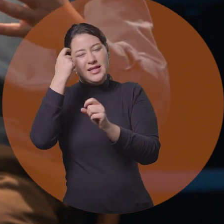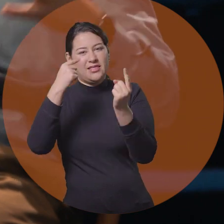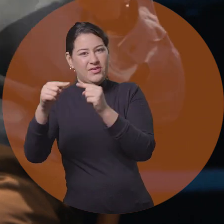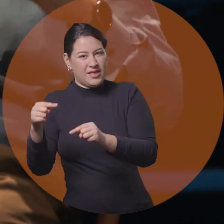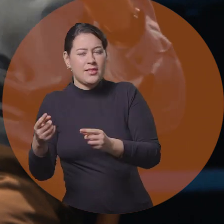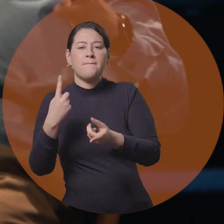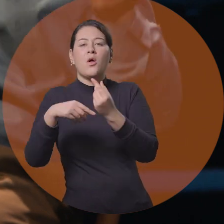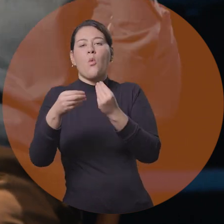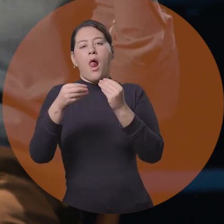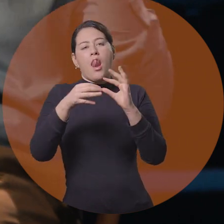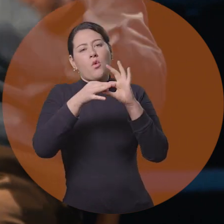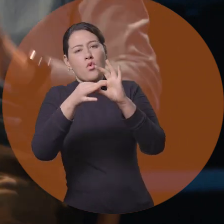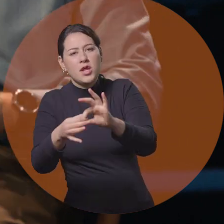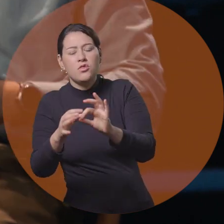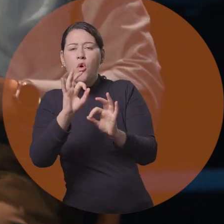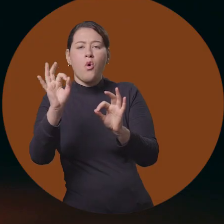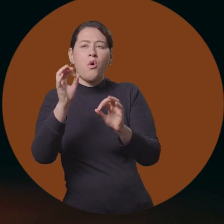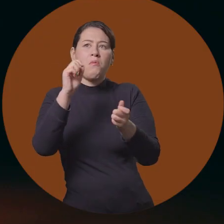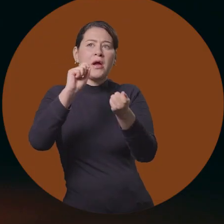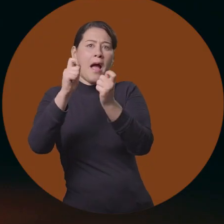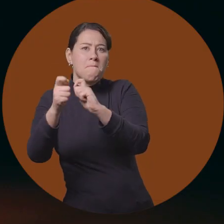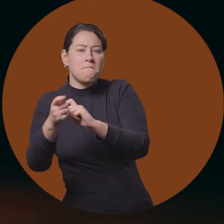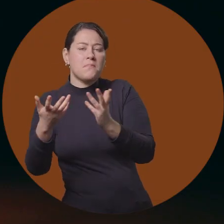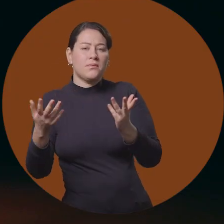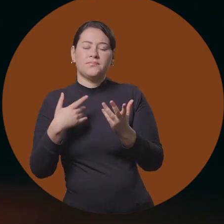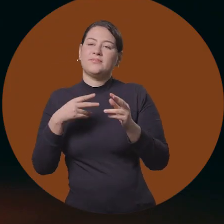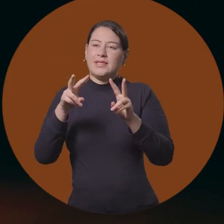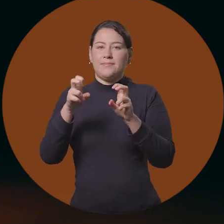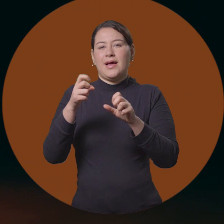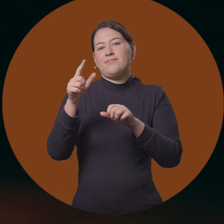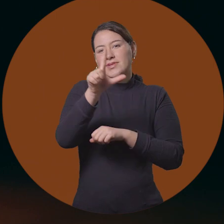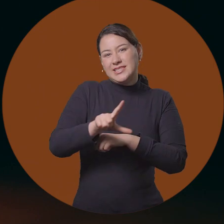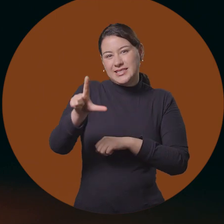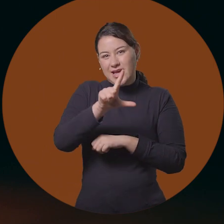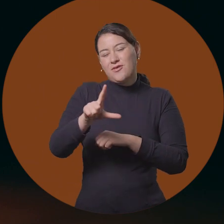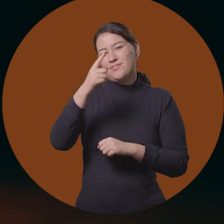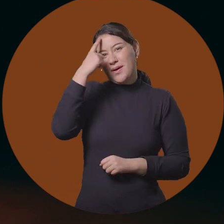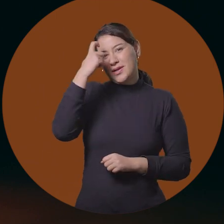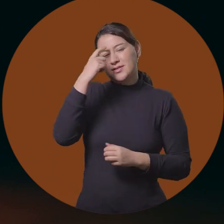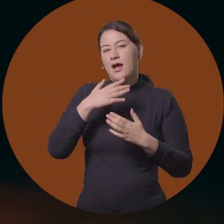¿qué tan lineal o no lineal fue ese camino? Durante secundaria para mí fue claro que me gustaba